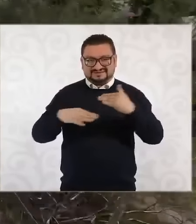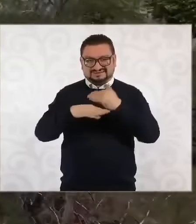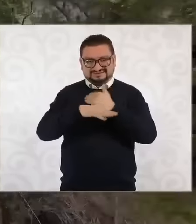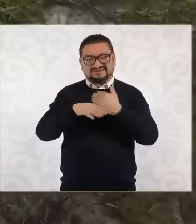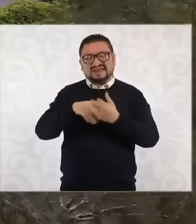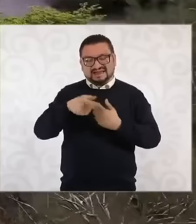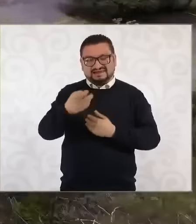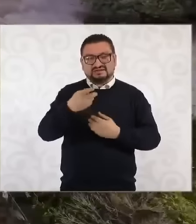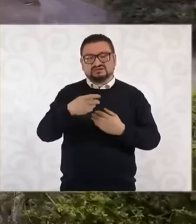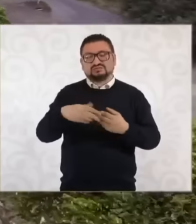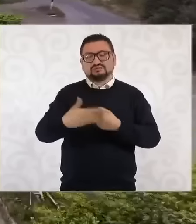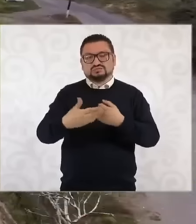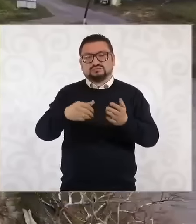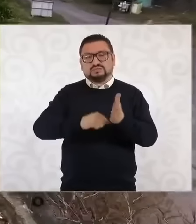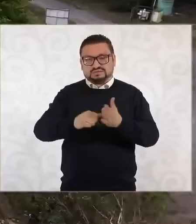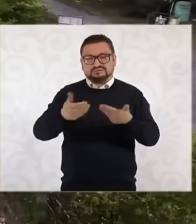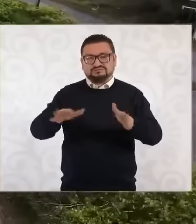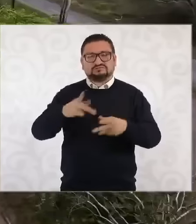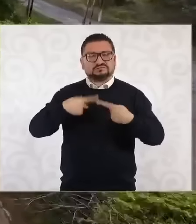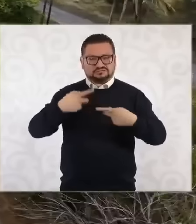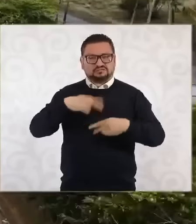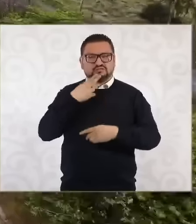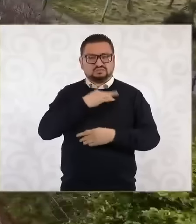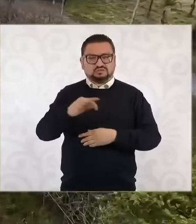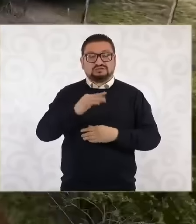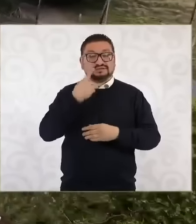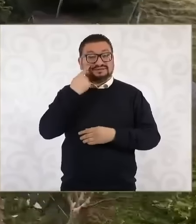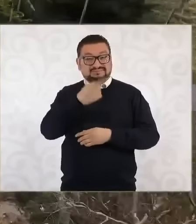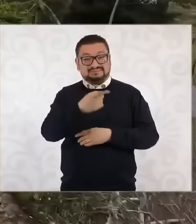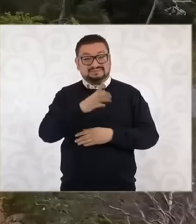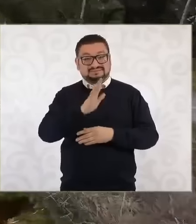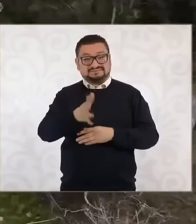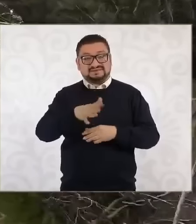este mes debe de estar abierto a la circulación. Y como ven, ya todas las cimentaciones están